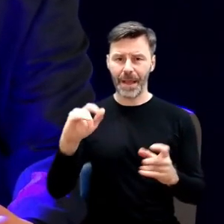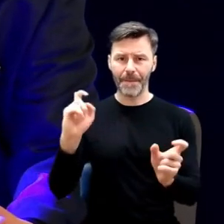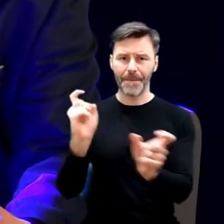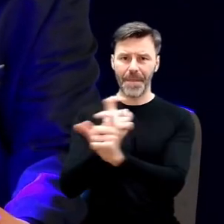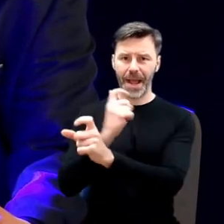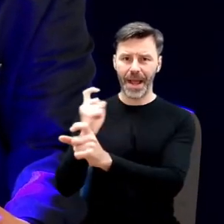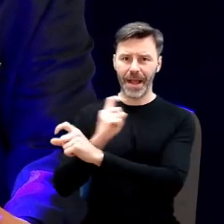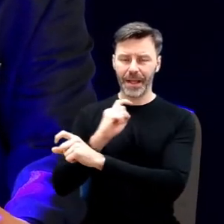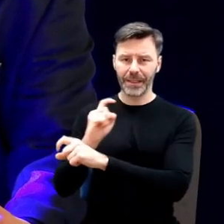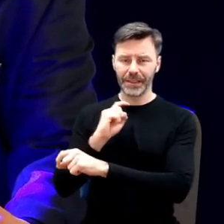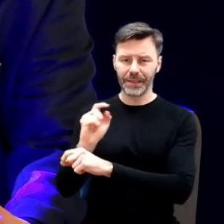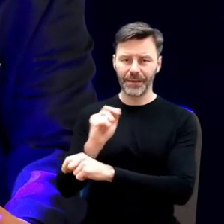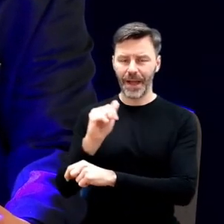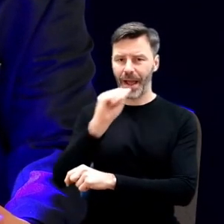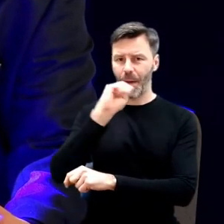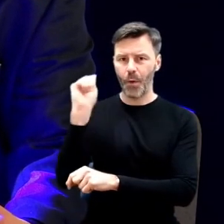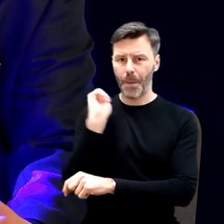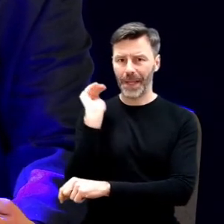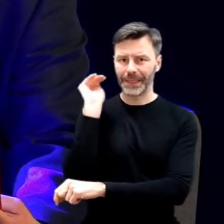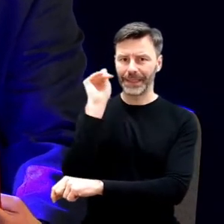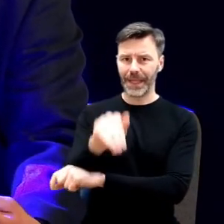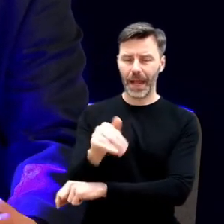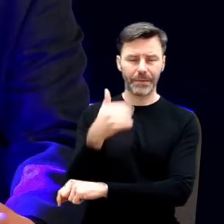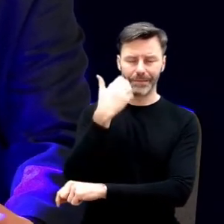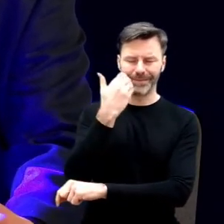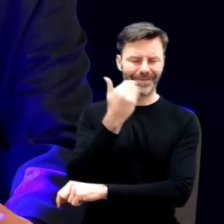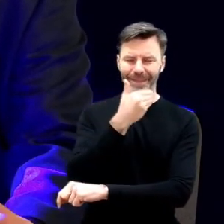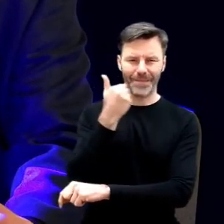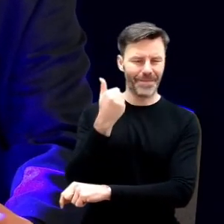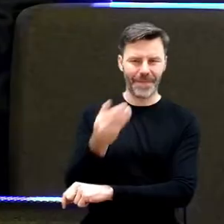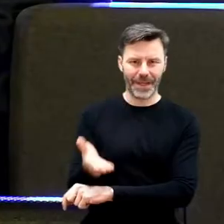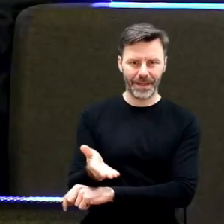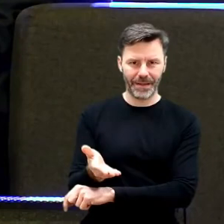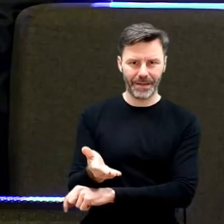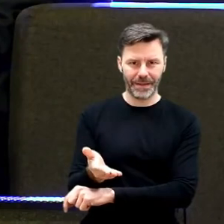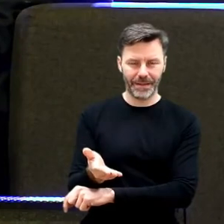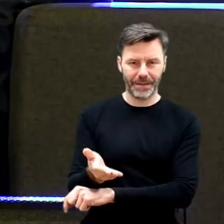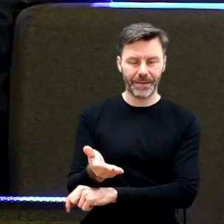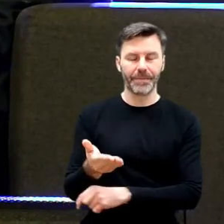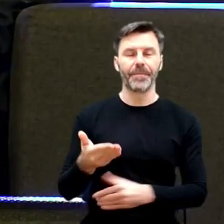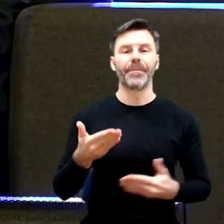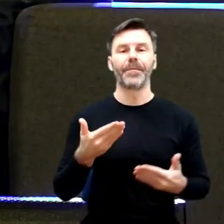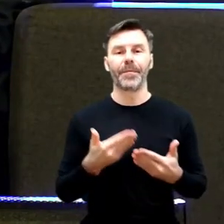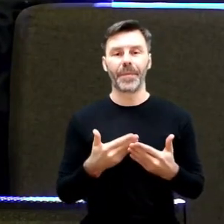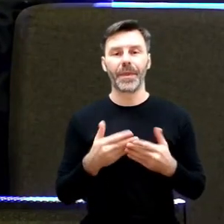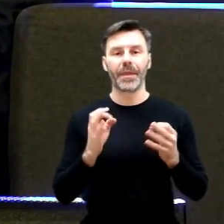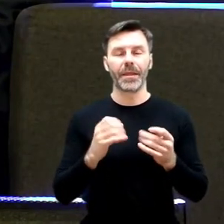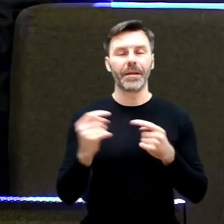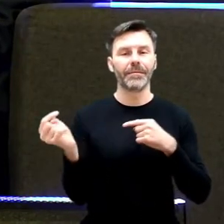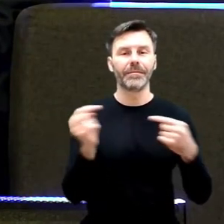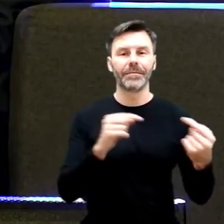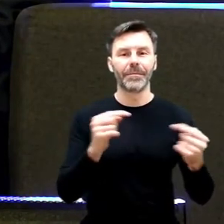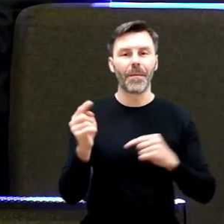Więc będziemy dzisiaj dyskutować o polityce mieszkaniowej, mając świadomość problemów,